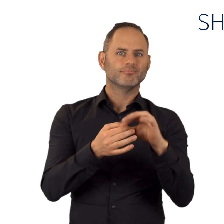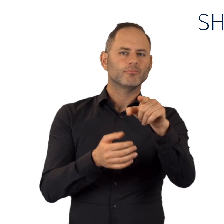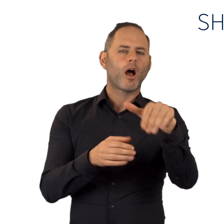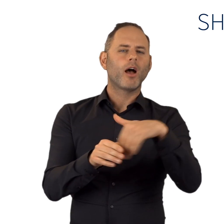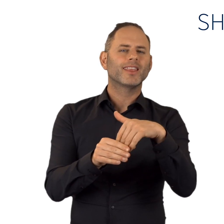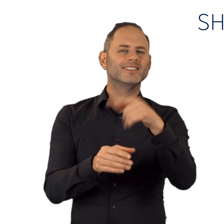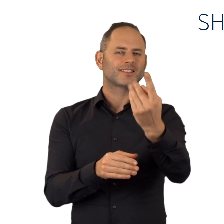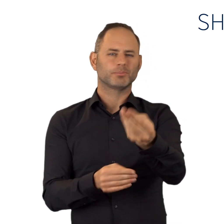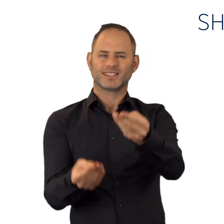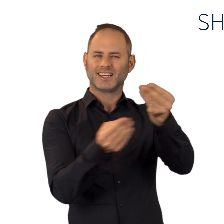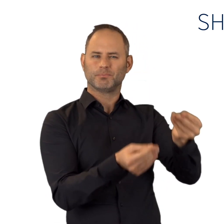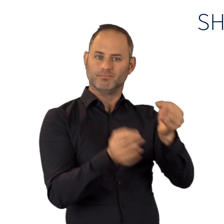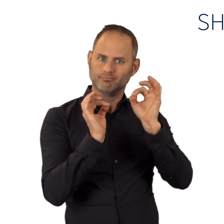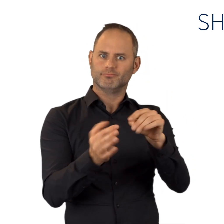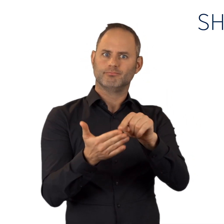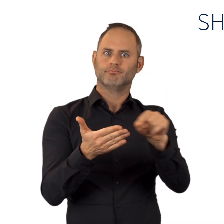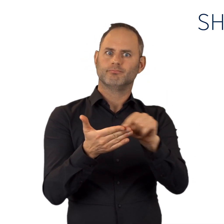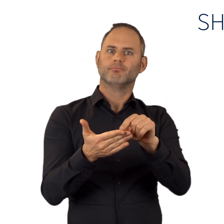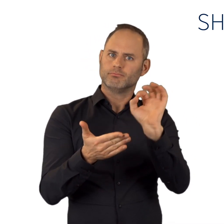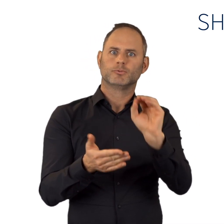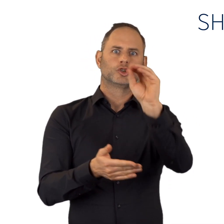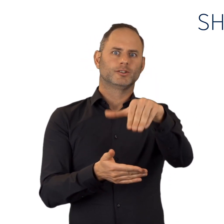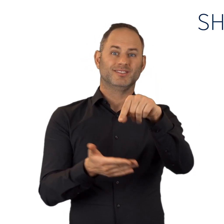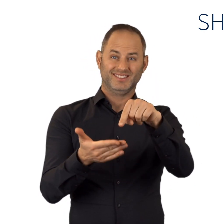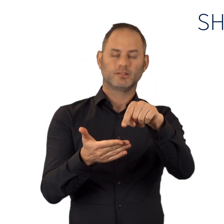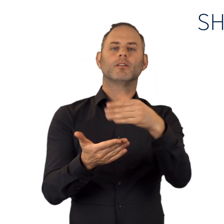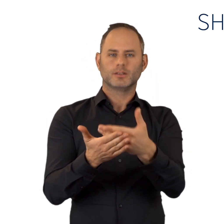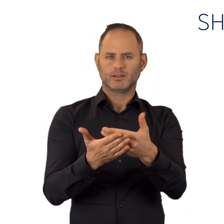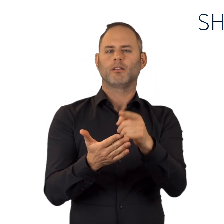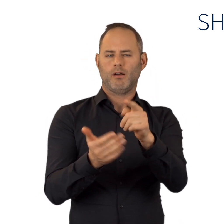sofern bei der Beantragung des Wahlscheins